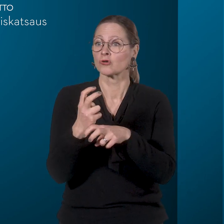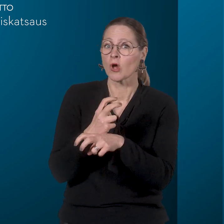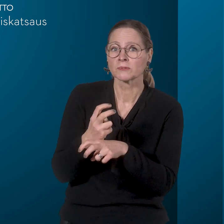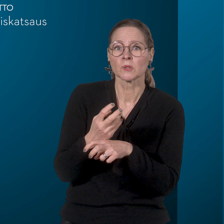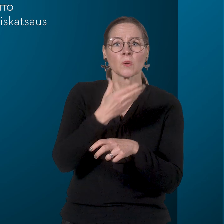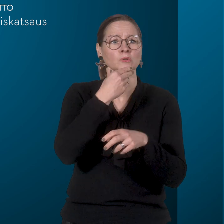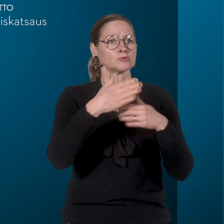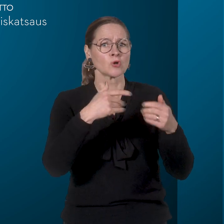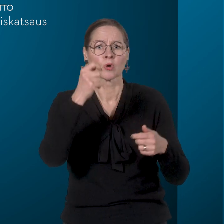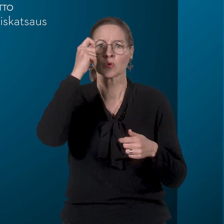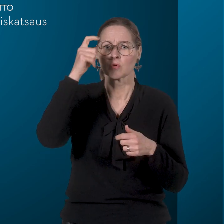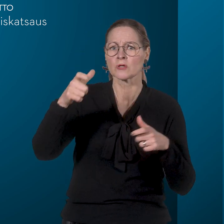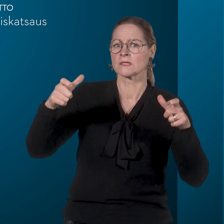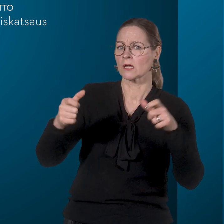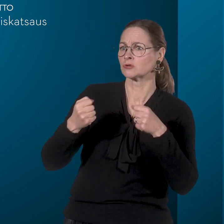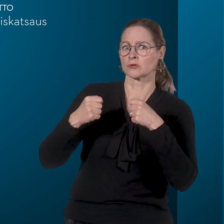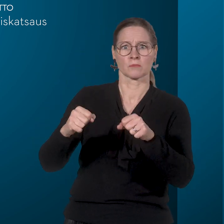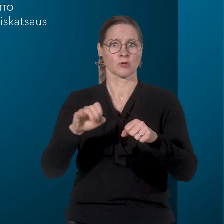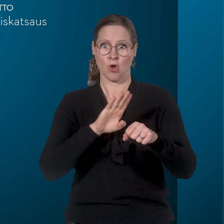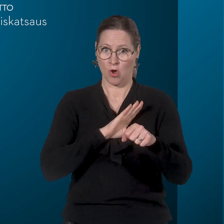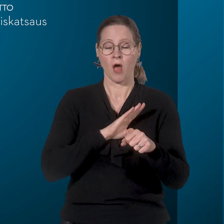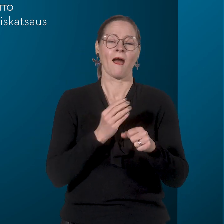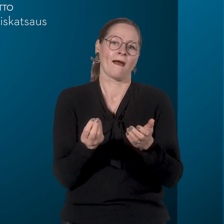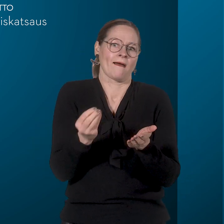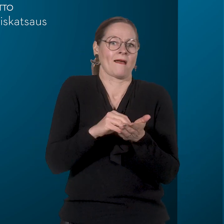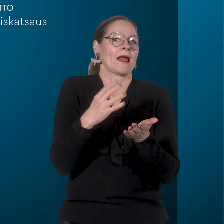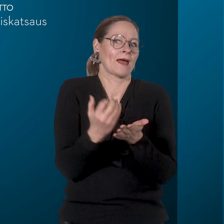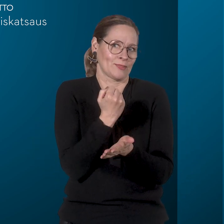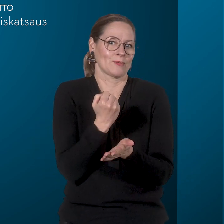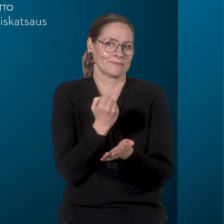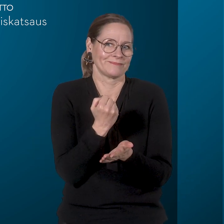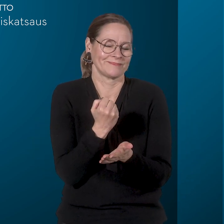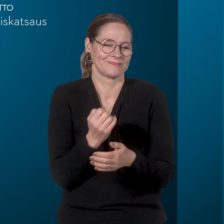sekä kokemus nuoriso-, kulttuuri- tai järjestötoiminnasta katsotaan eduksi.